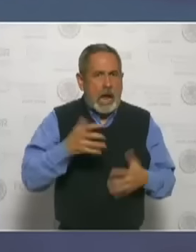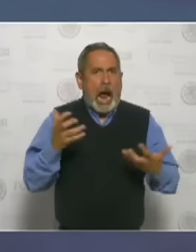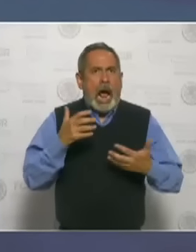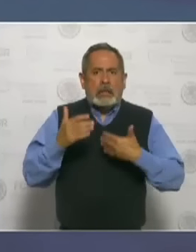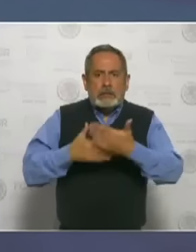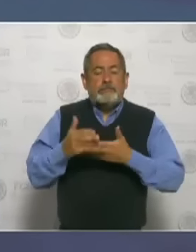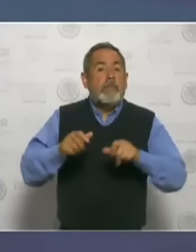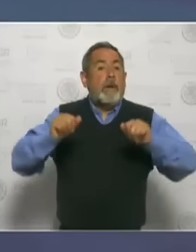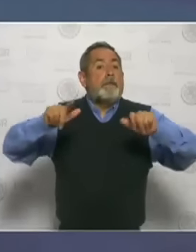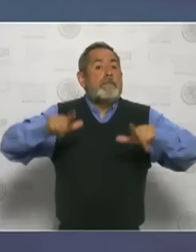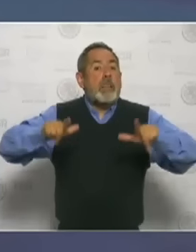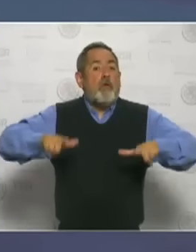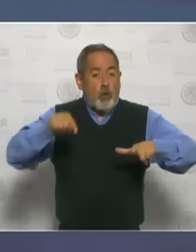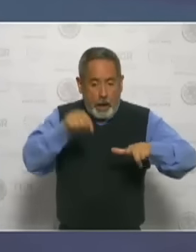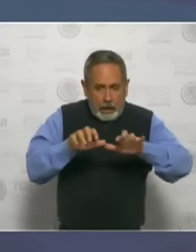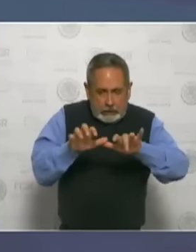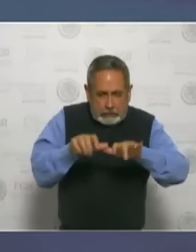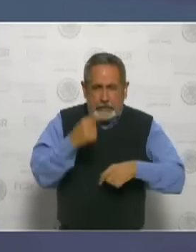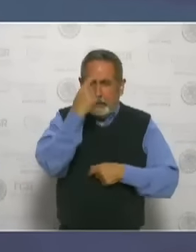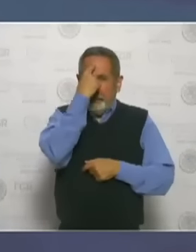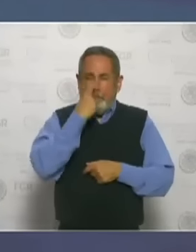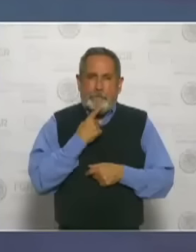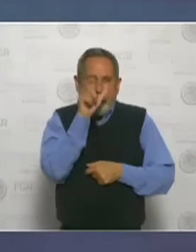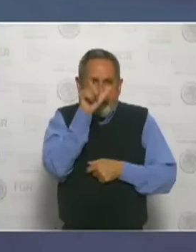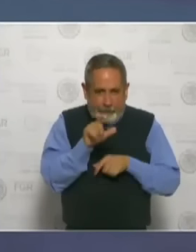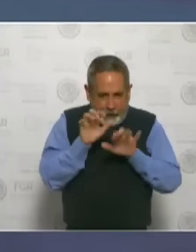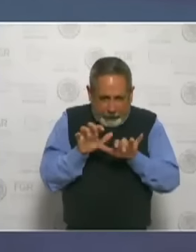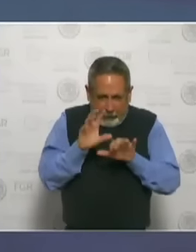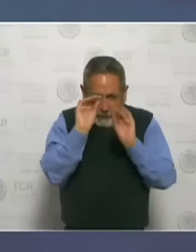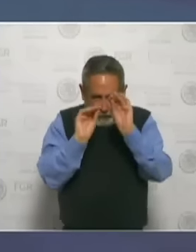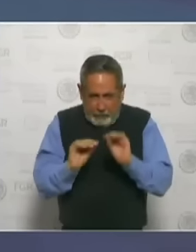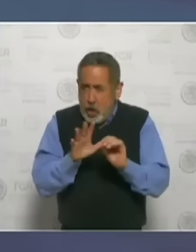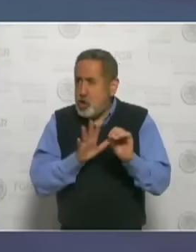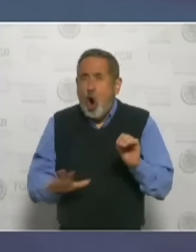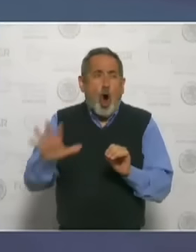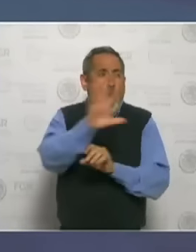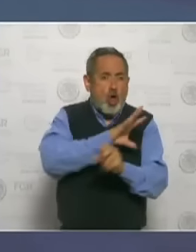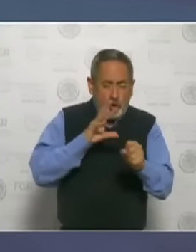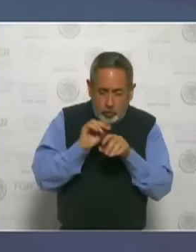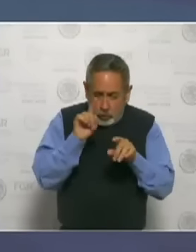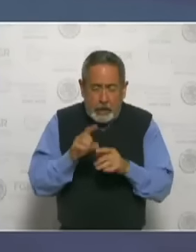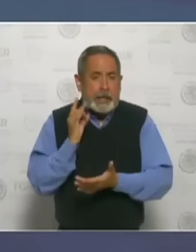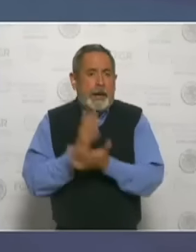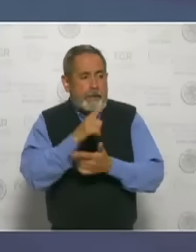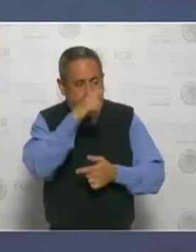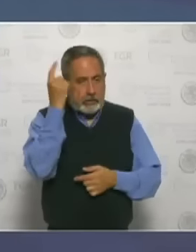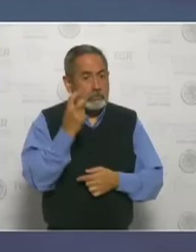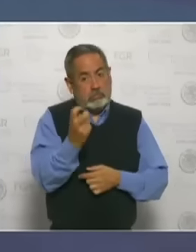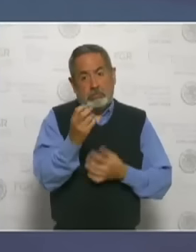plataforma Única de identidad, la obligación de que todos los estados cuenten con fiscalías